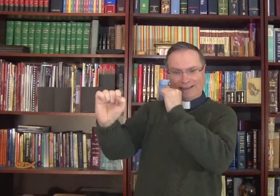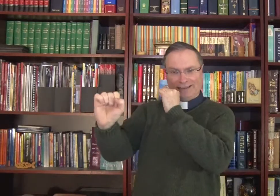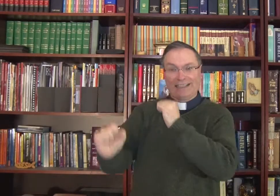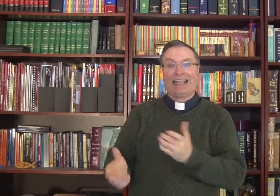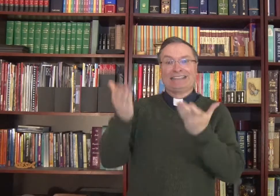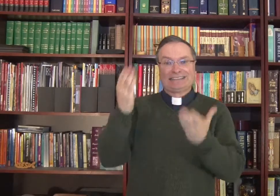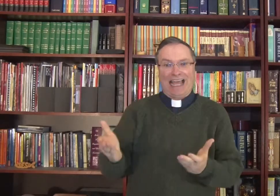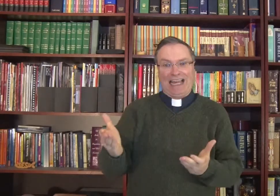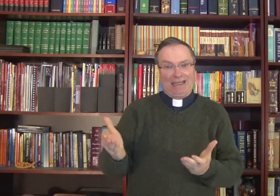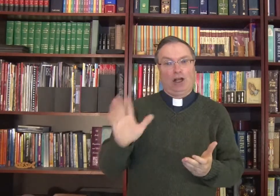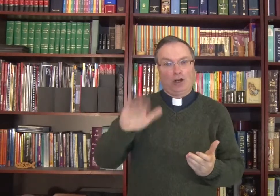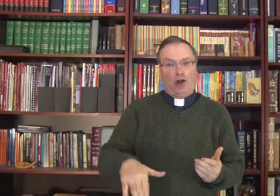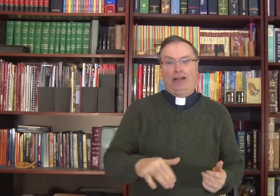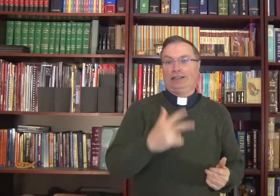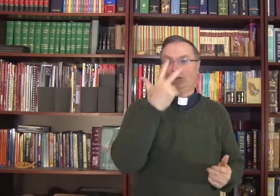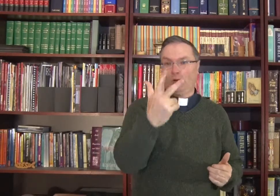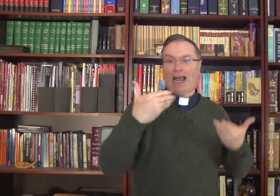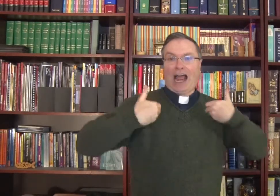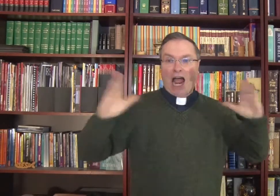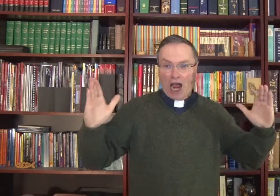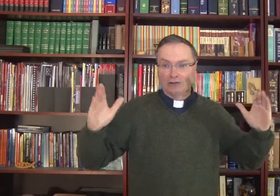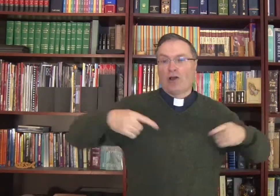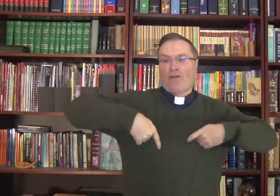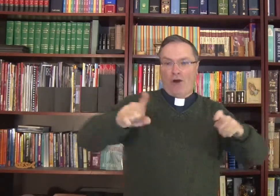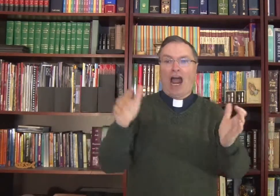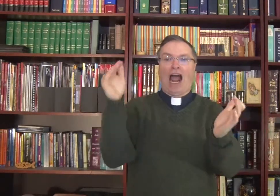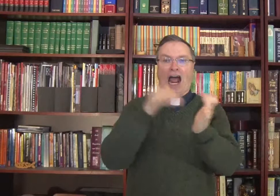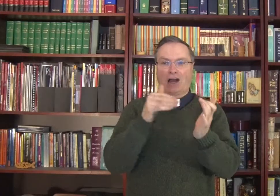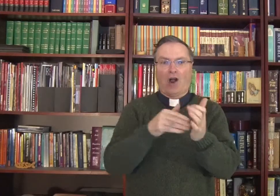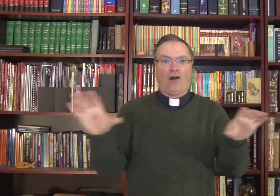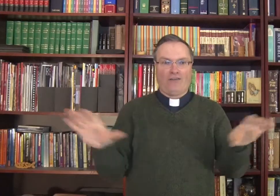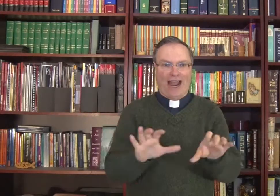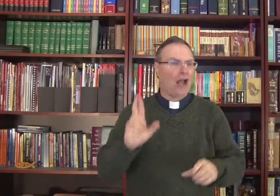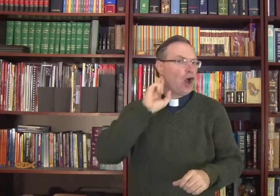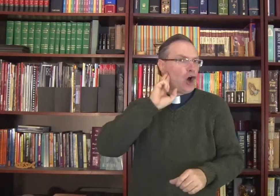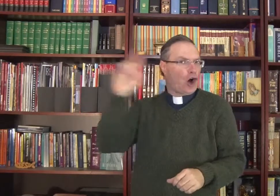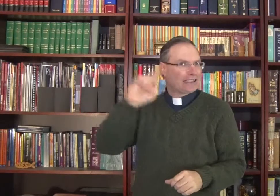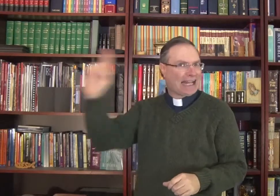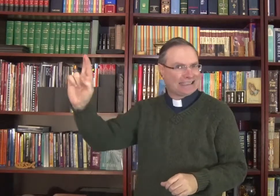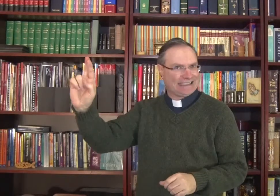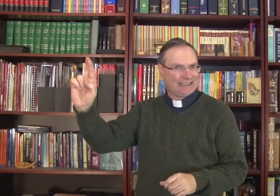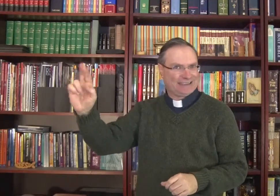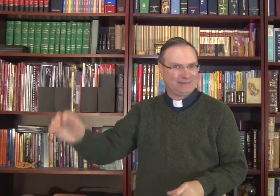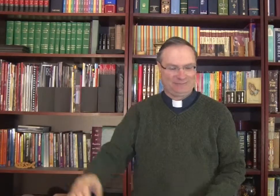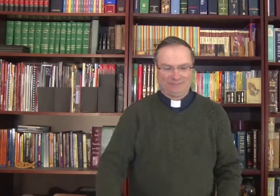celles que les trois anges vont encore faire retentir!»